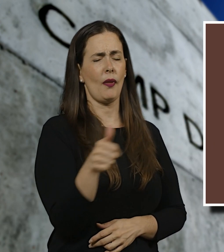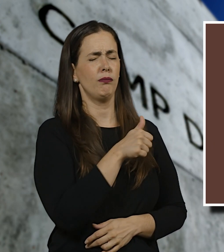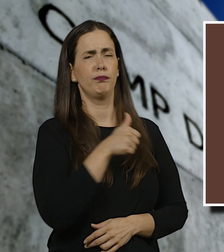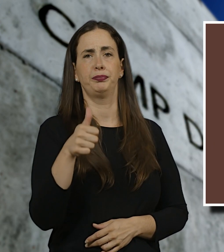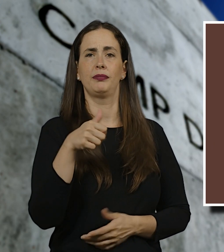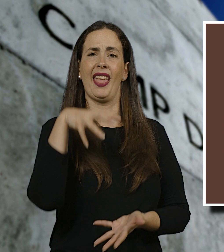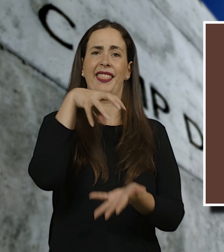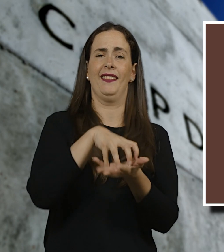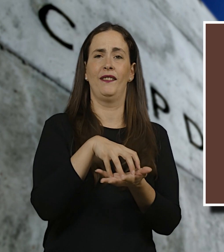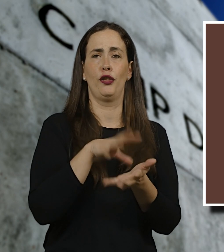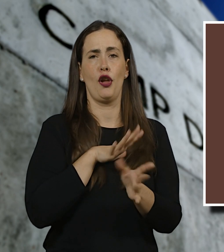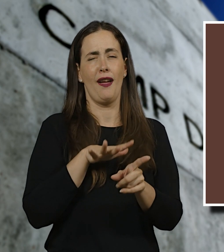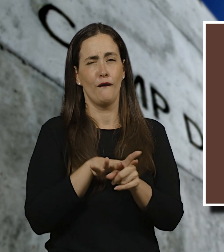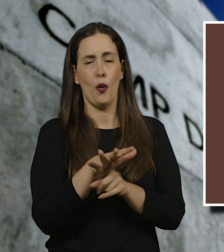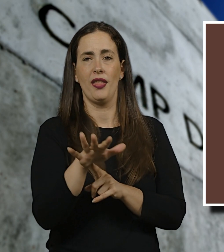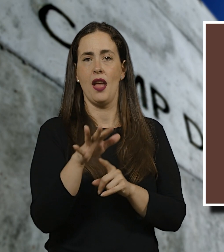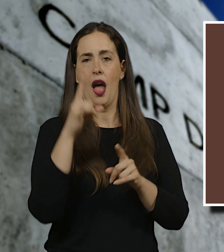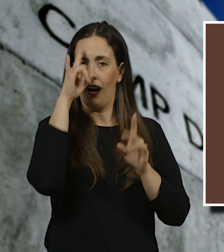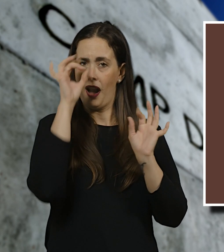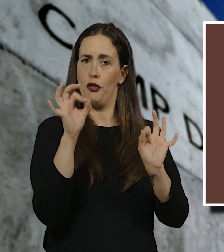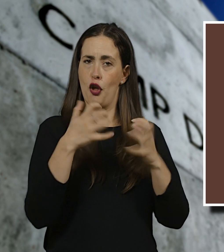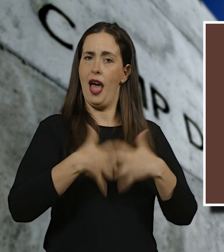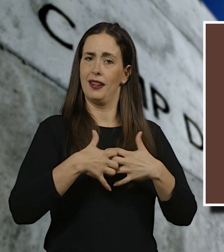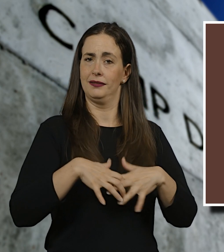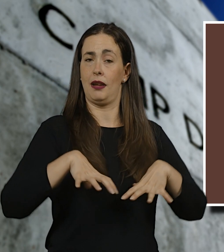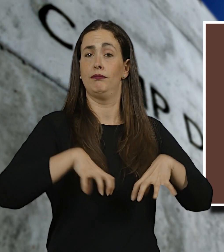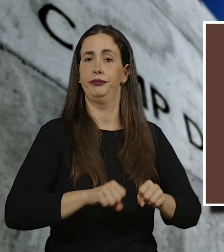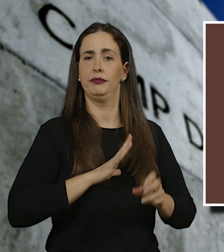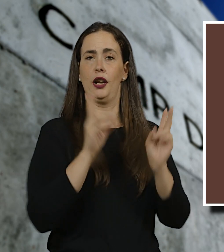Fou el primer edifici d’influència racionalista que es va bastir a Tona,